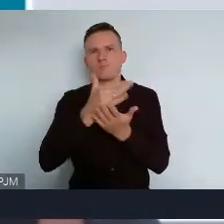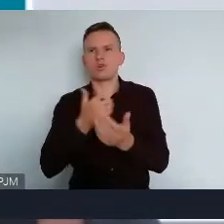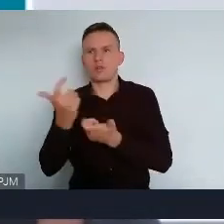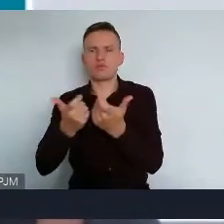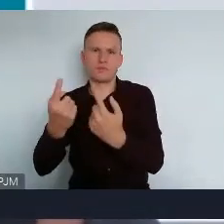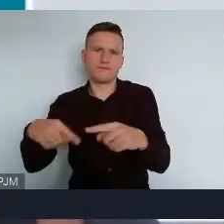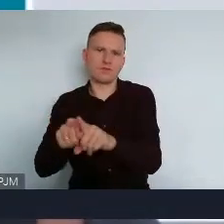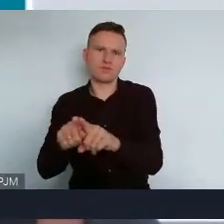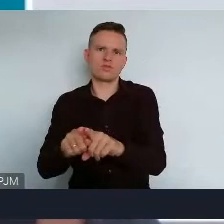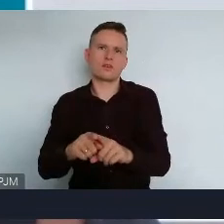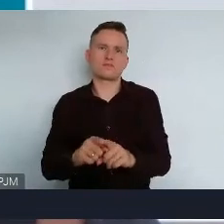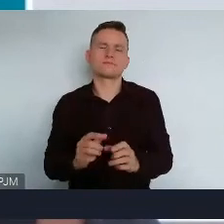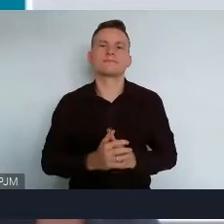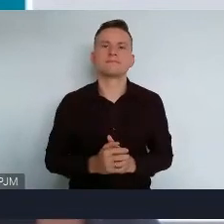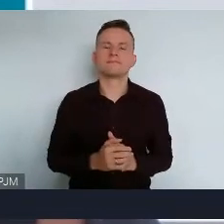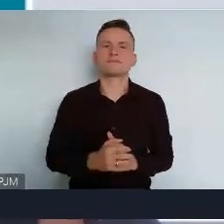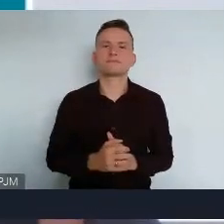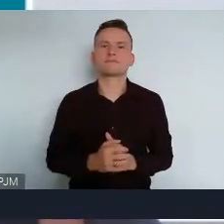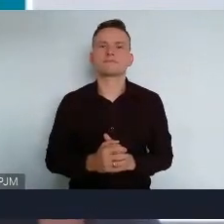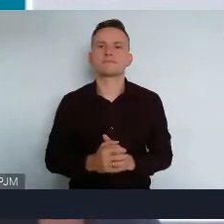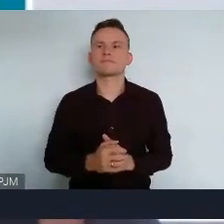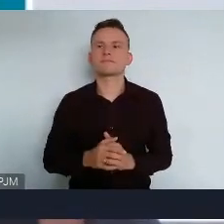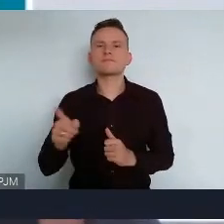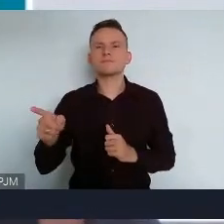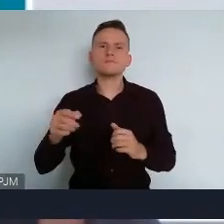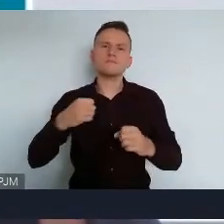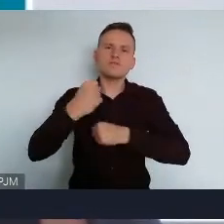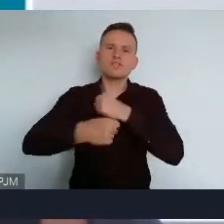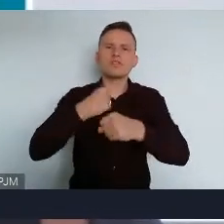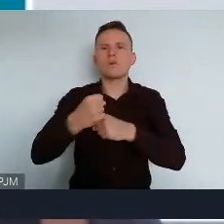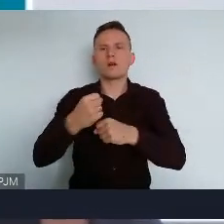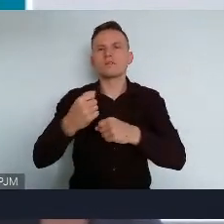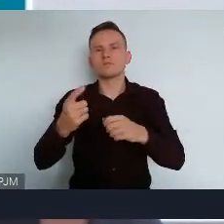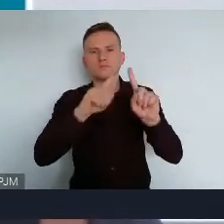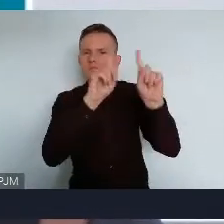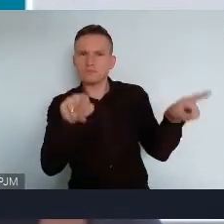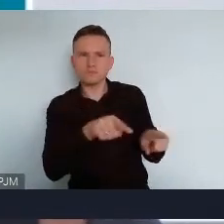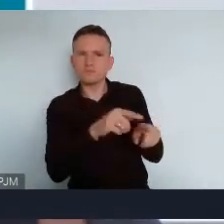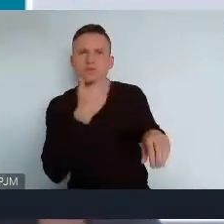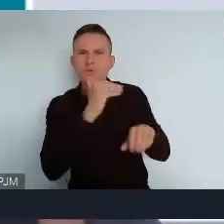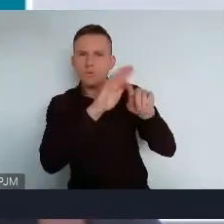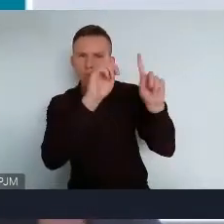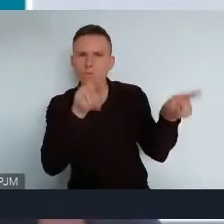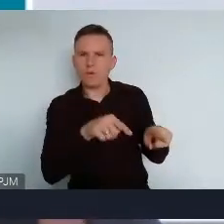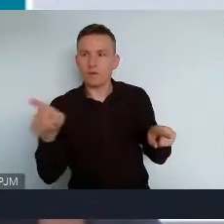właśnie tych działań, które zostaną przewidziane w Climate City Contract. Misja przewiduje również demonstratory